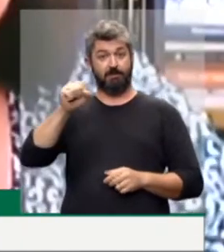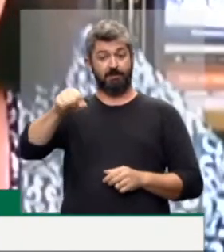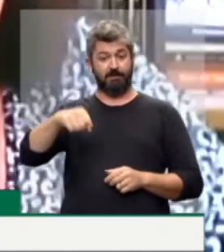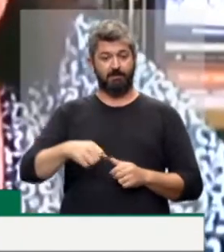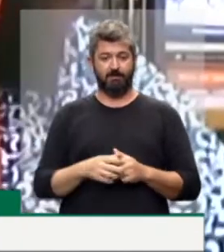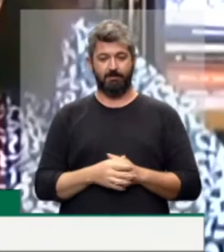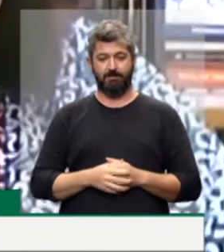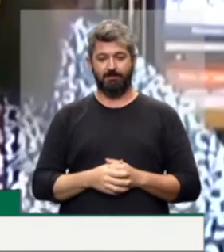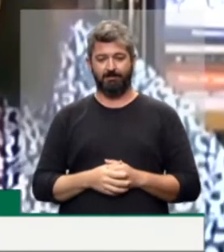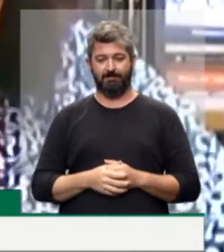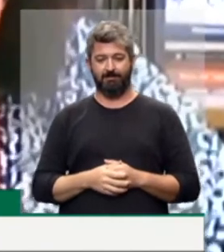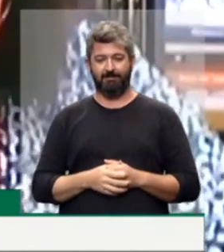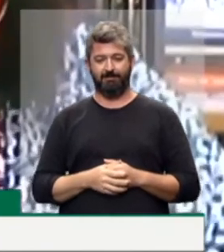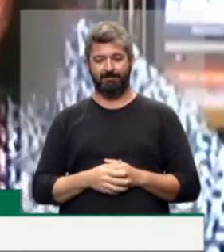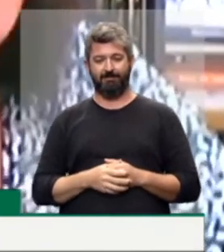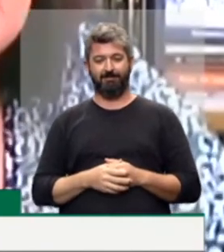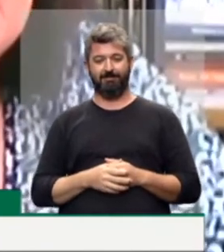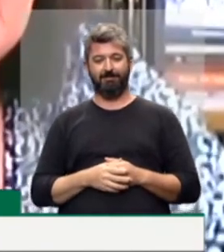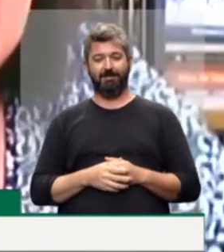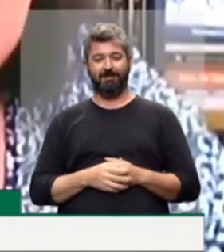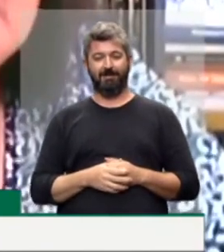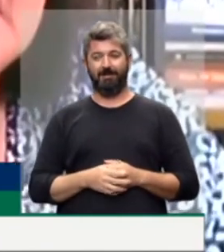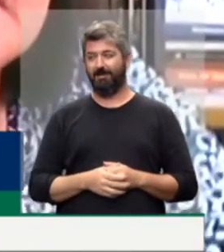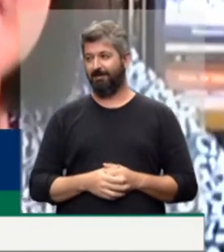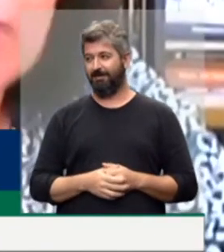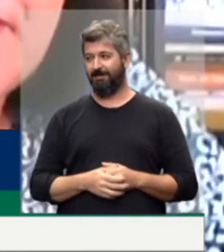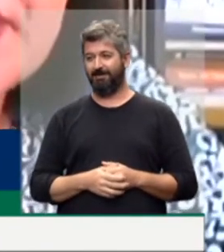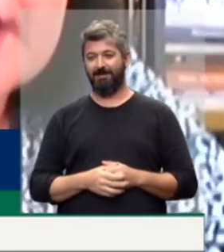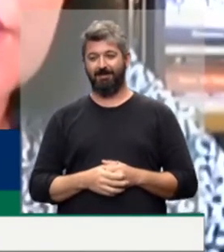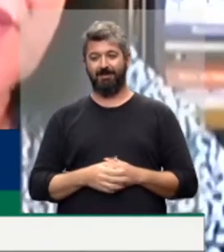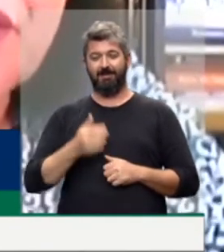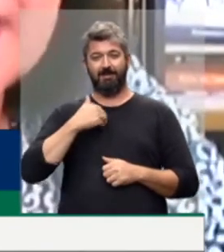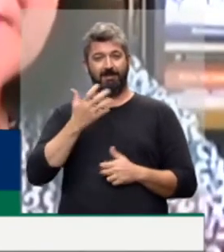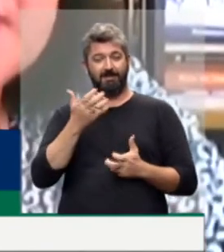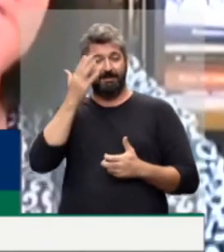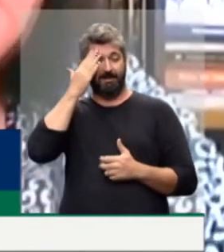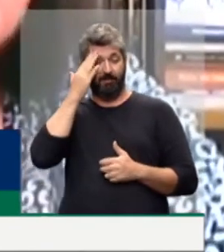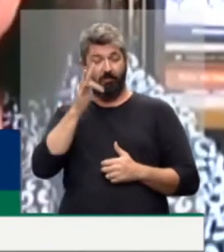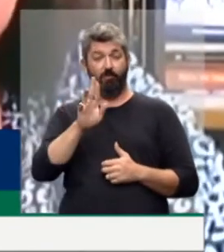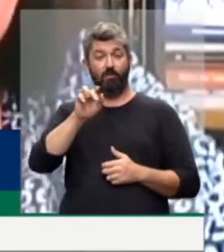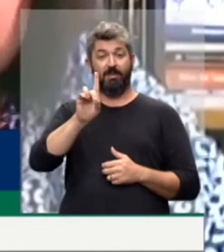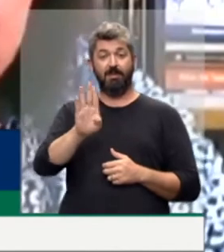ESSA MESA ME DESSEM ESSA OPORTUNIDADE. [PRESIDENTE]: SEMPRE REGADA AO BOM CAFÉ. [DEPUTADA]: OBRIGADA, ESTOU COM SAUDADE. VEJA SÓ,